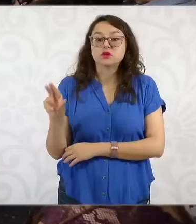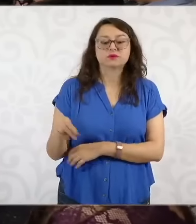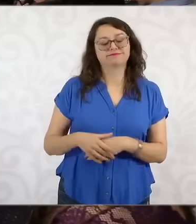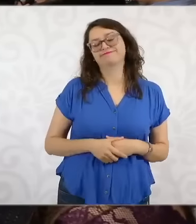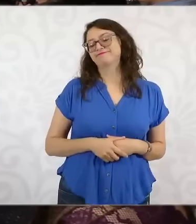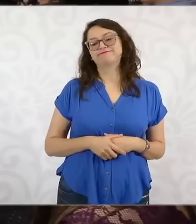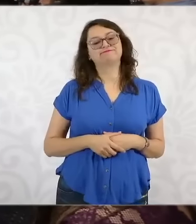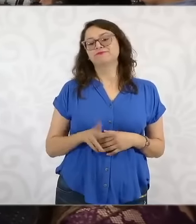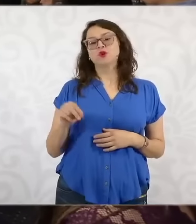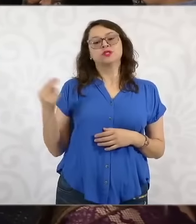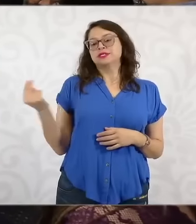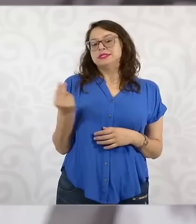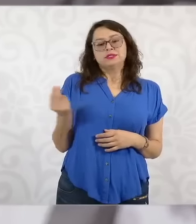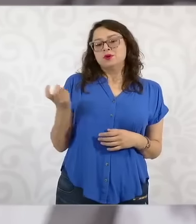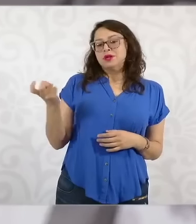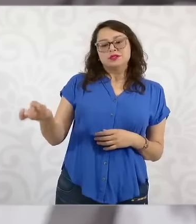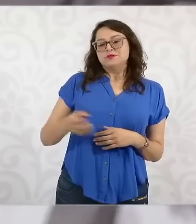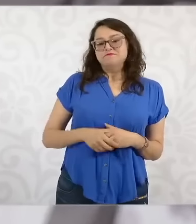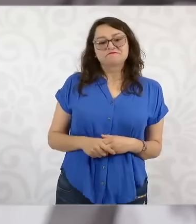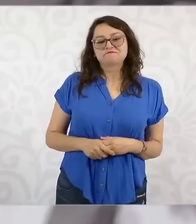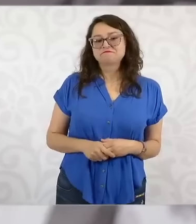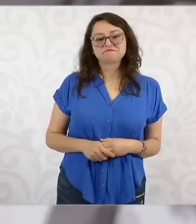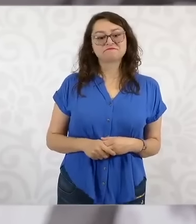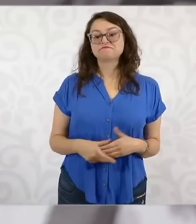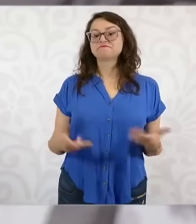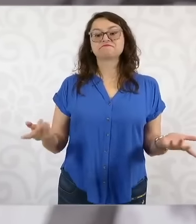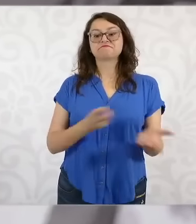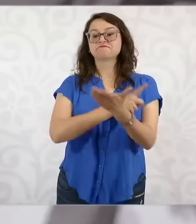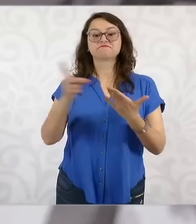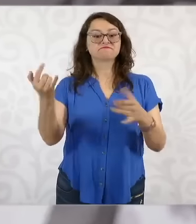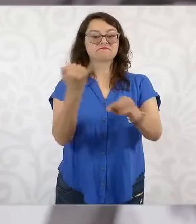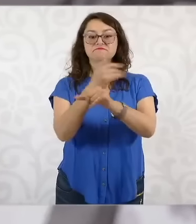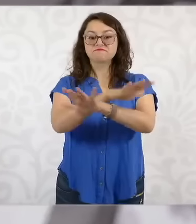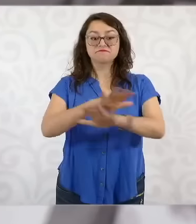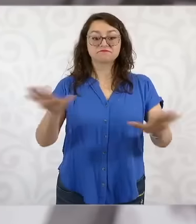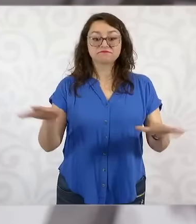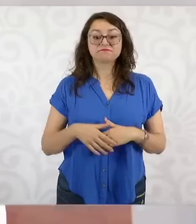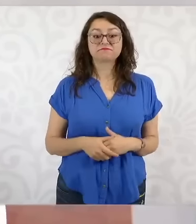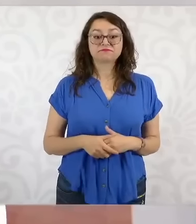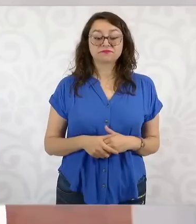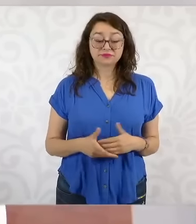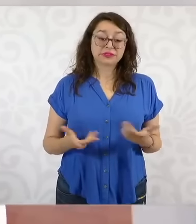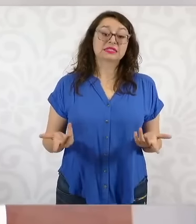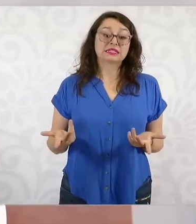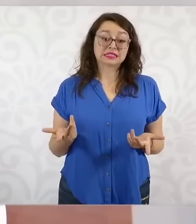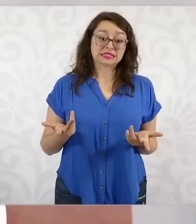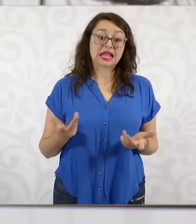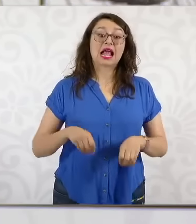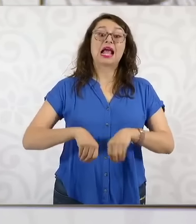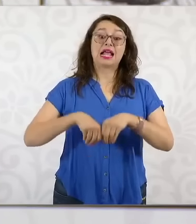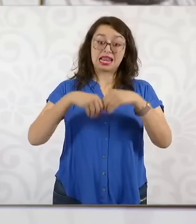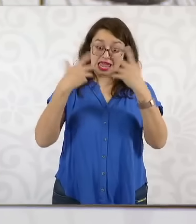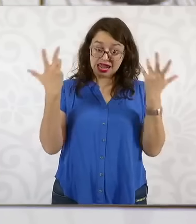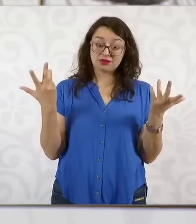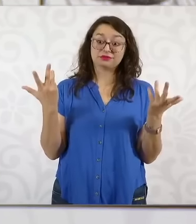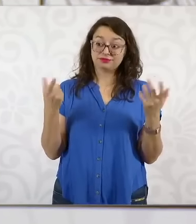no lo necesito. Derecho a la información. Claro, a que estaban acostumbrados a lo otro. Bueno,